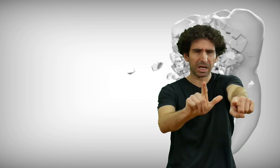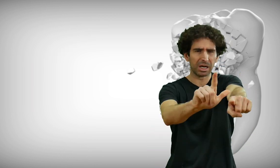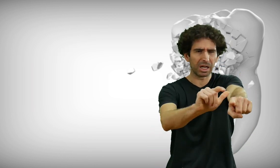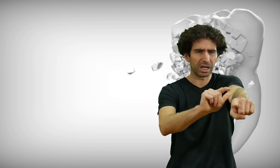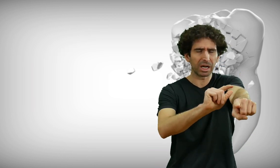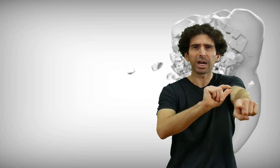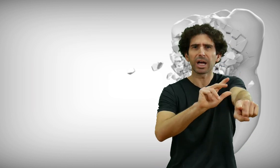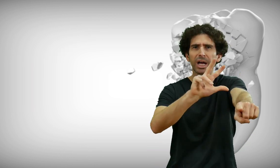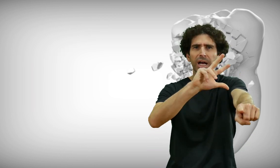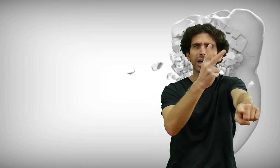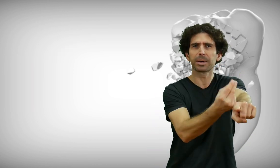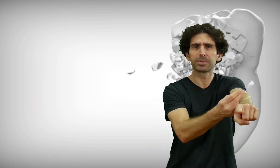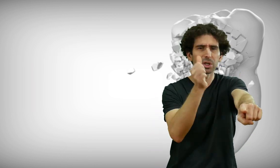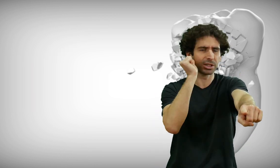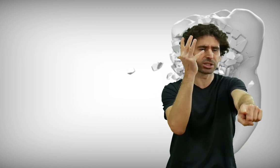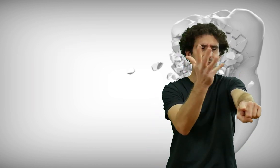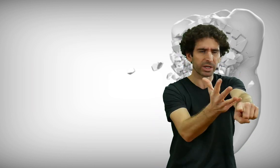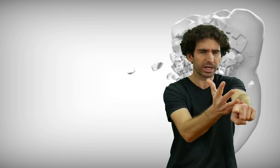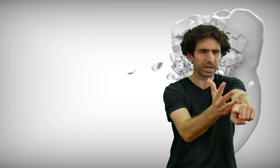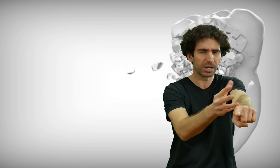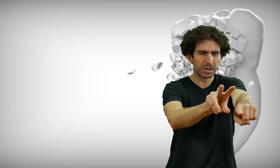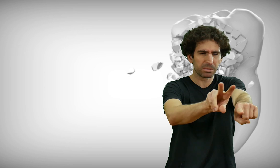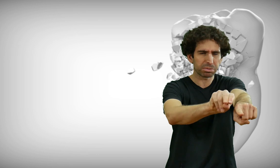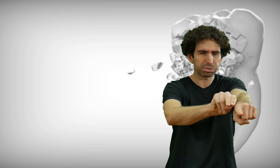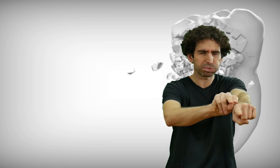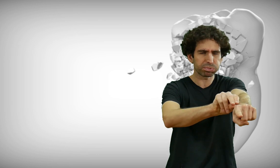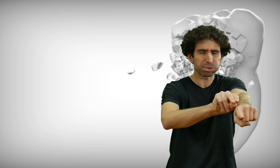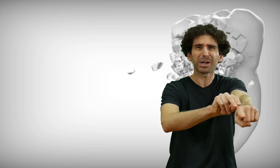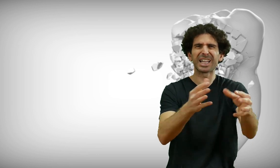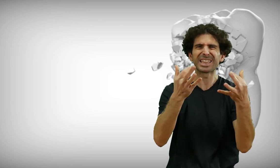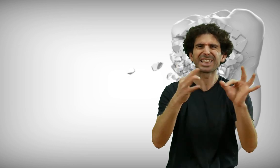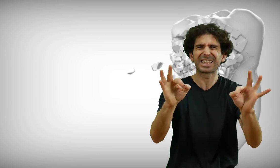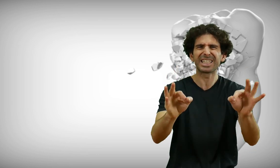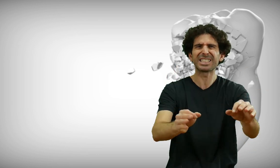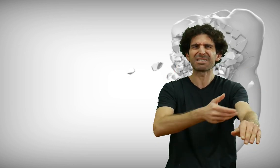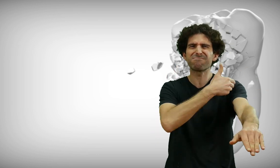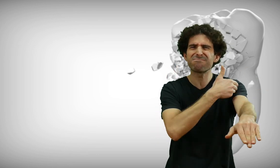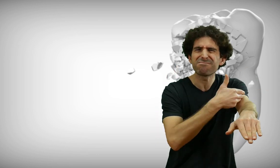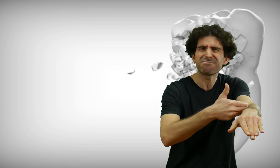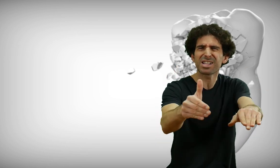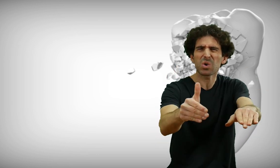Elle contient 10 millions de capteurs sensoriels